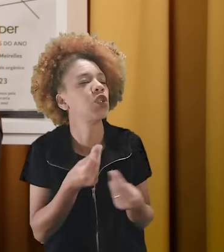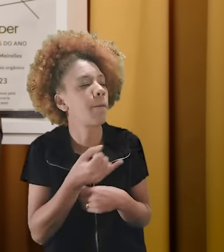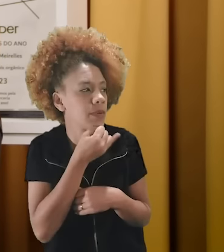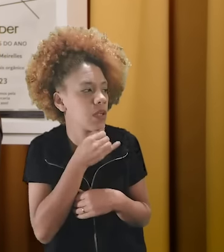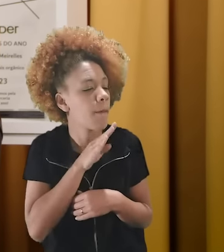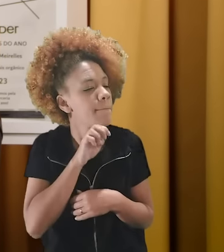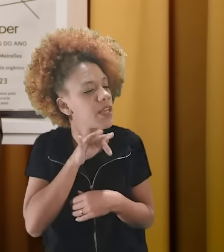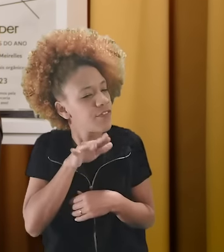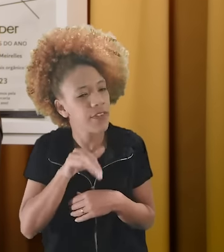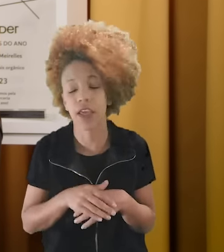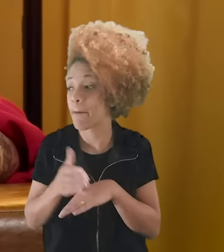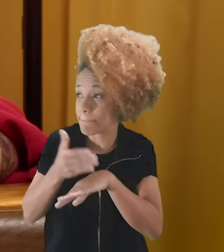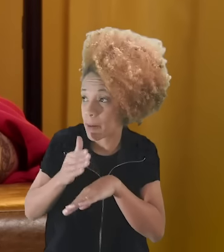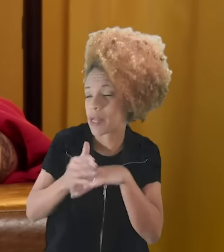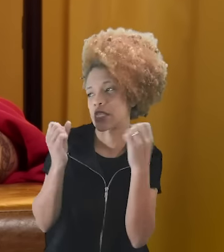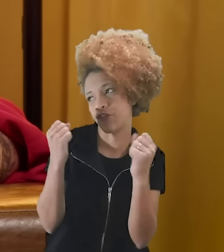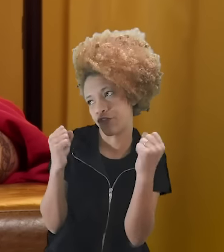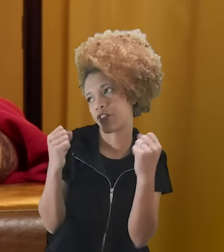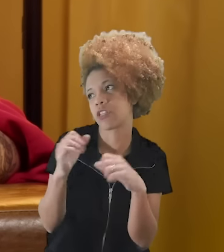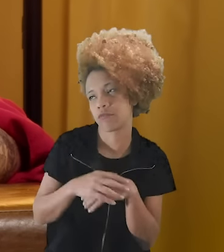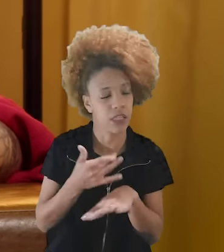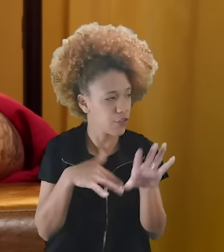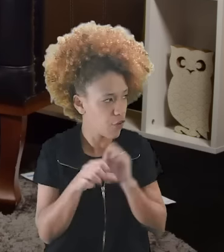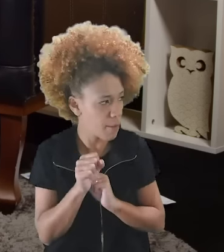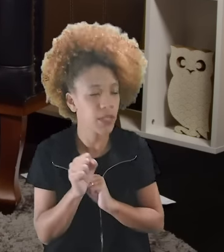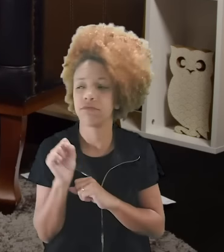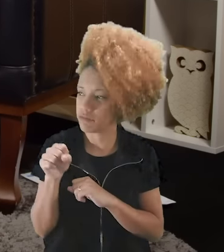fazer o que lá no no Benfica preparação física também preparação física você é formada formção